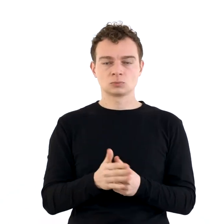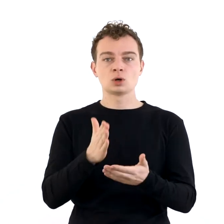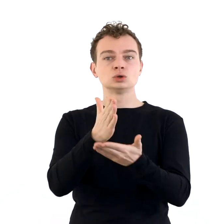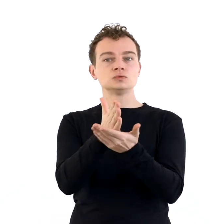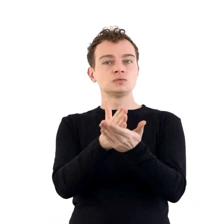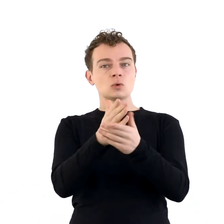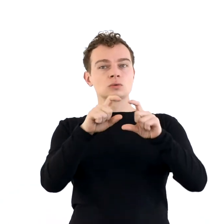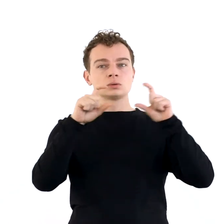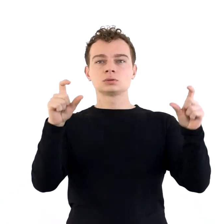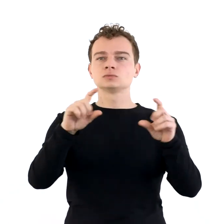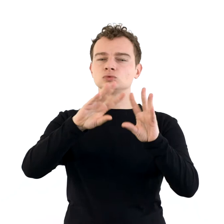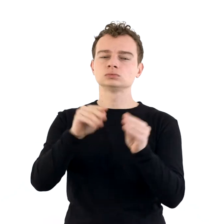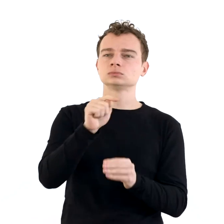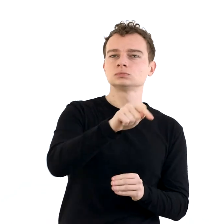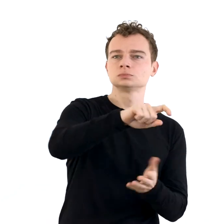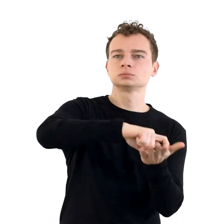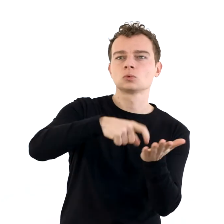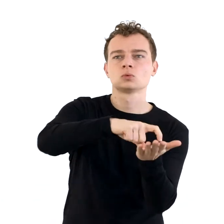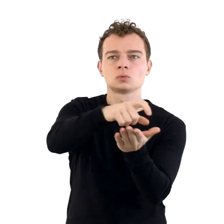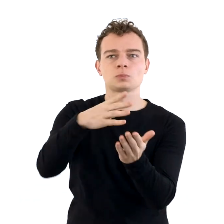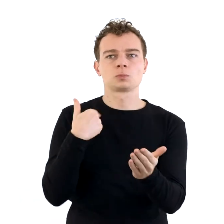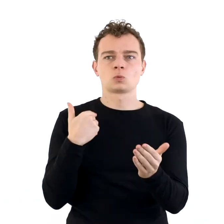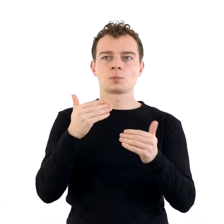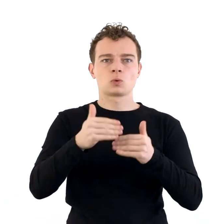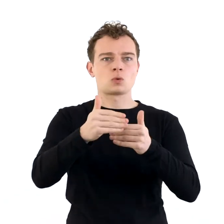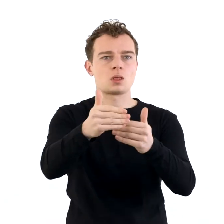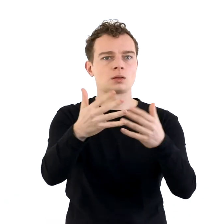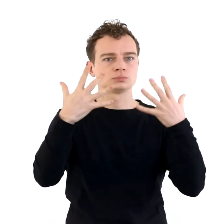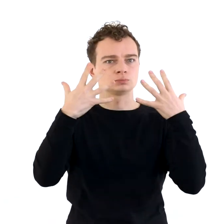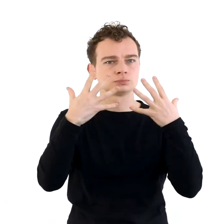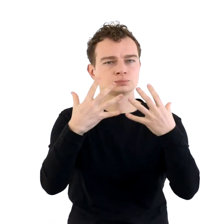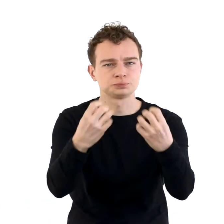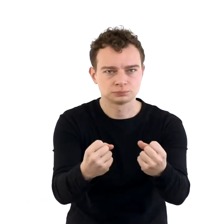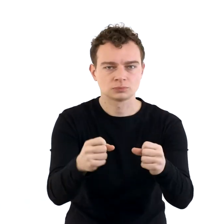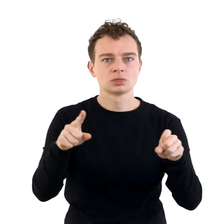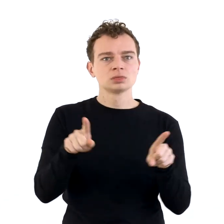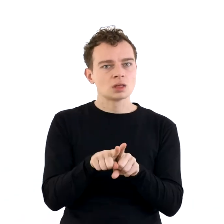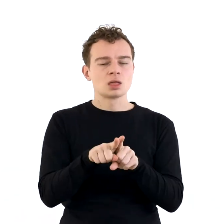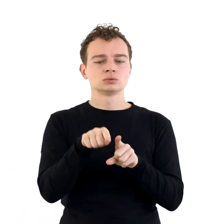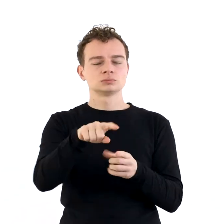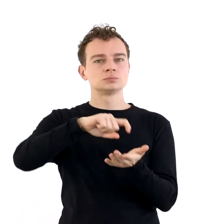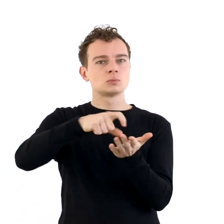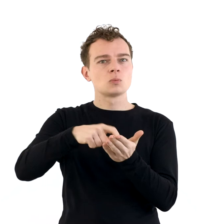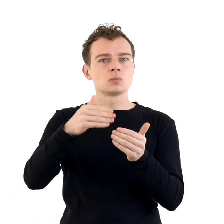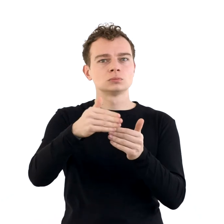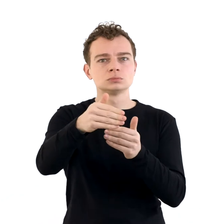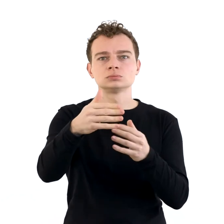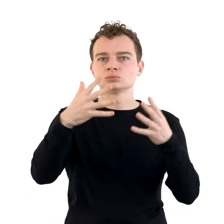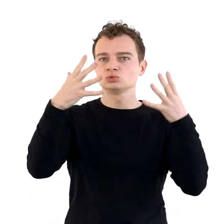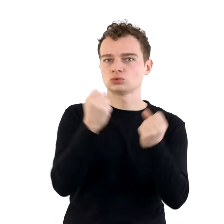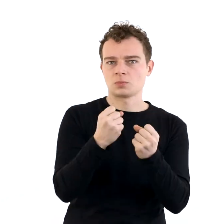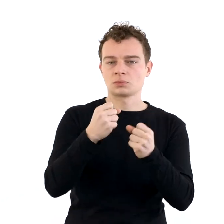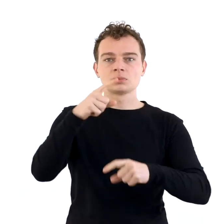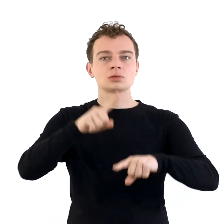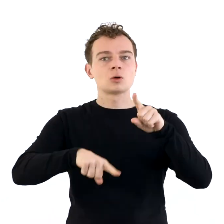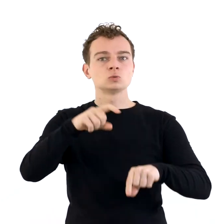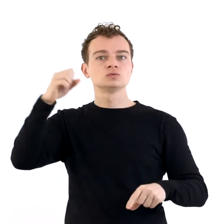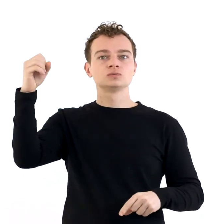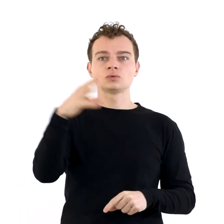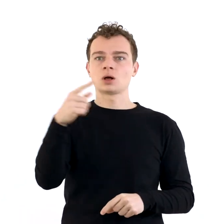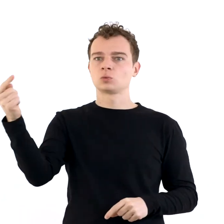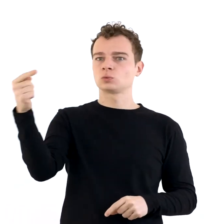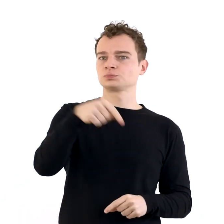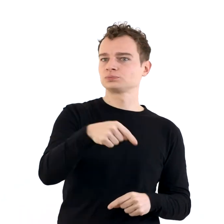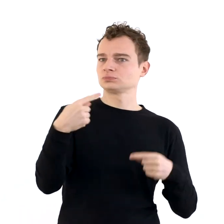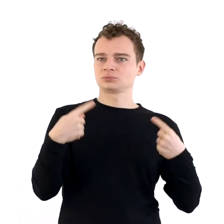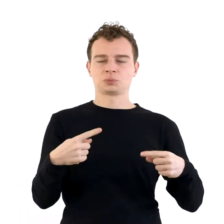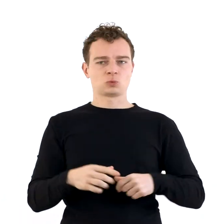Wszystkie pomieszczenia świątynne były po kolei coraz mniejsze i nie było w nich dostępu do naturalnego światła.